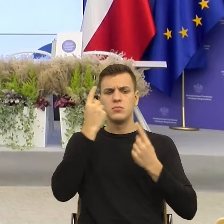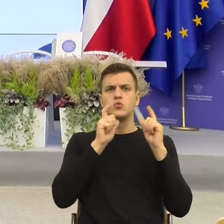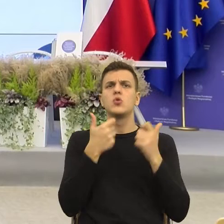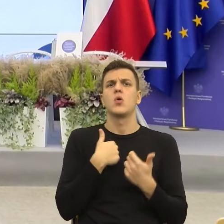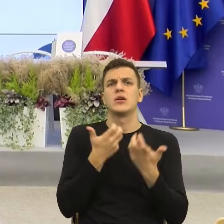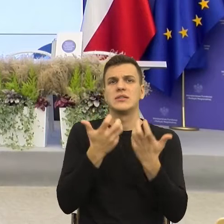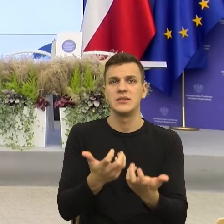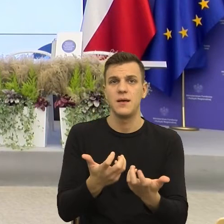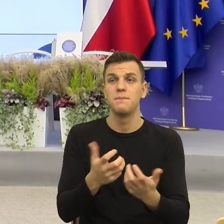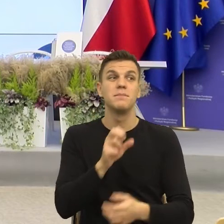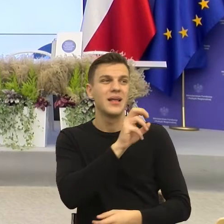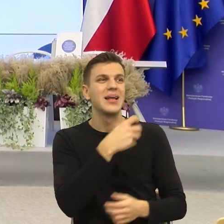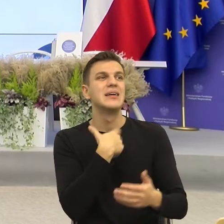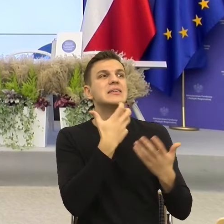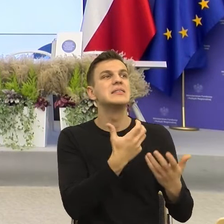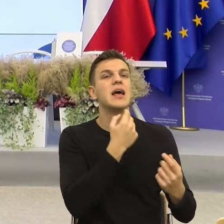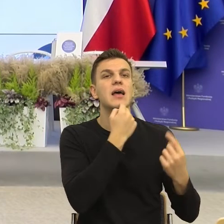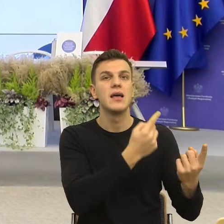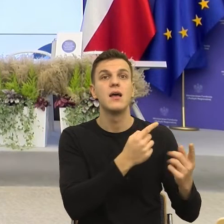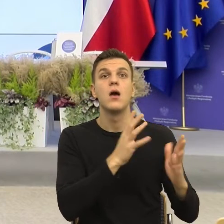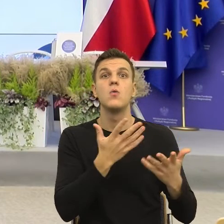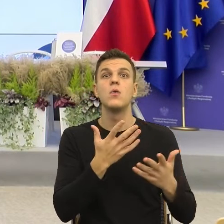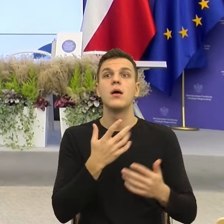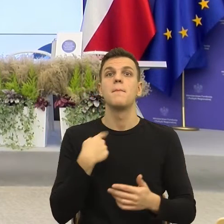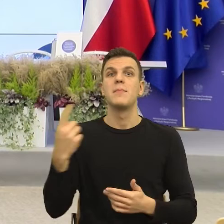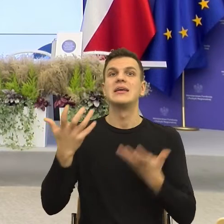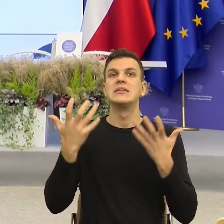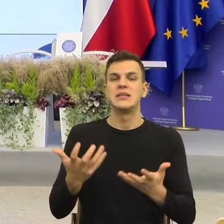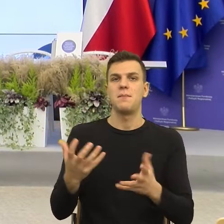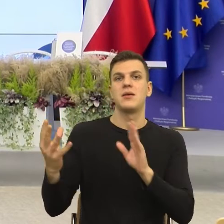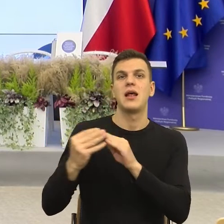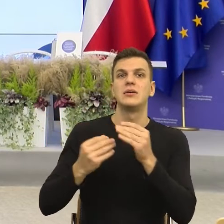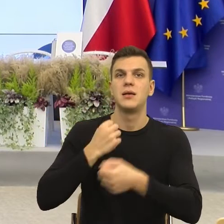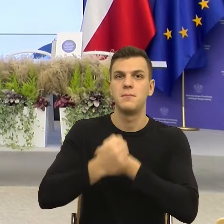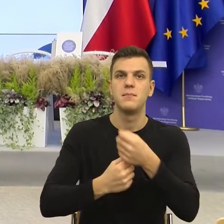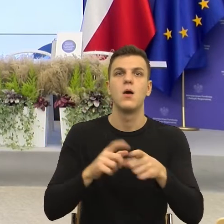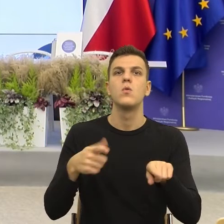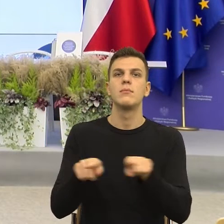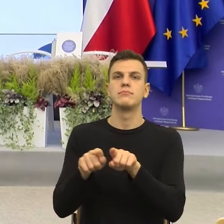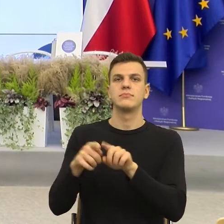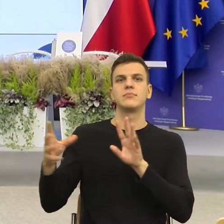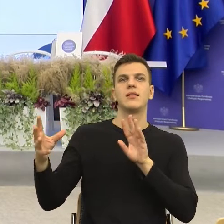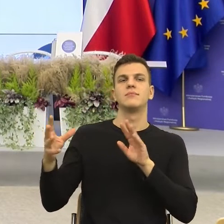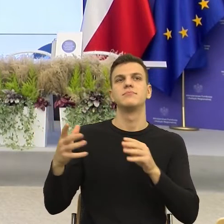Chcemy osiągnąć to jest my solidarnościowe i tu jest cena zdarzeń, na której my działamy razem. Więc to się dzieje rzeczywiście.